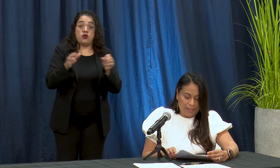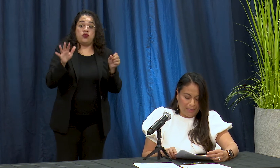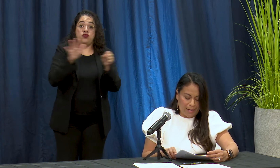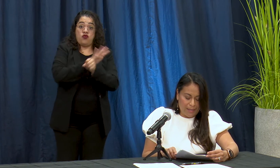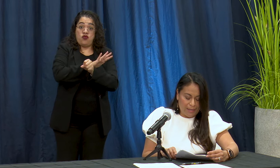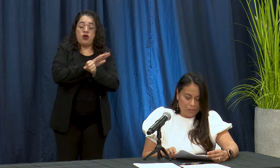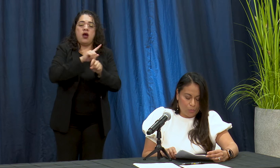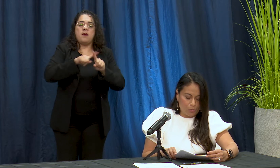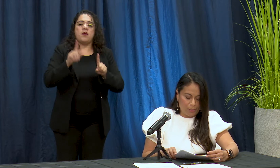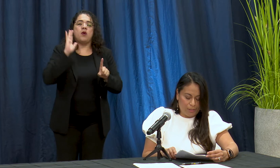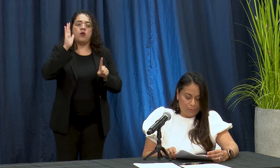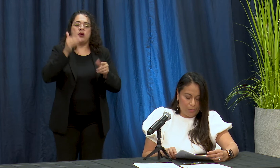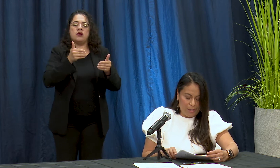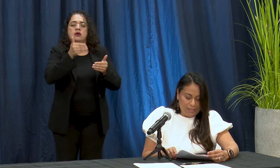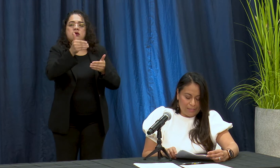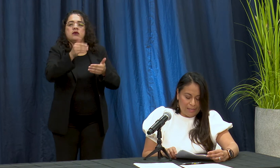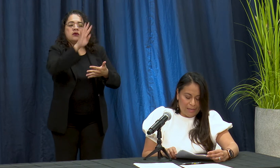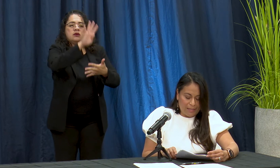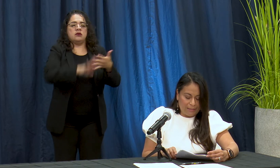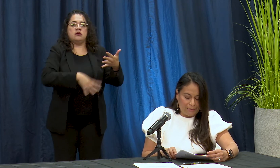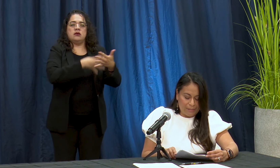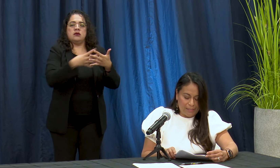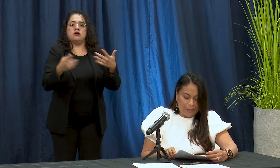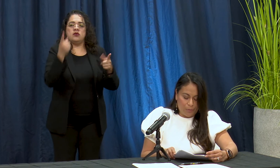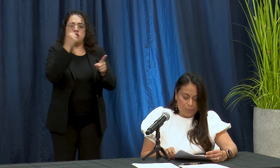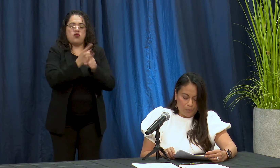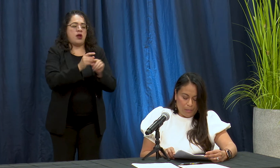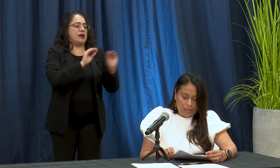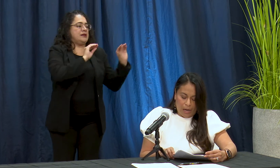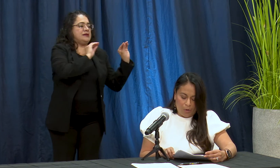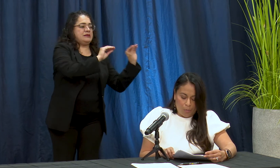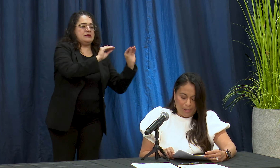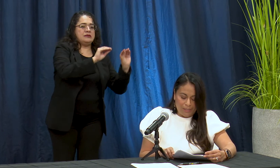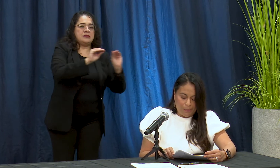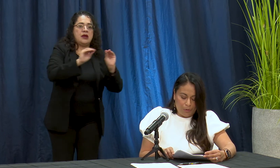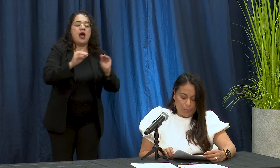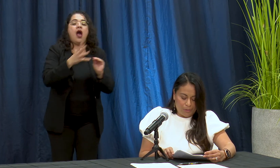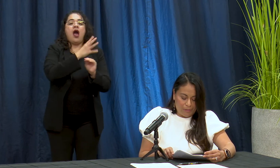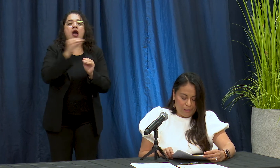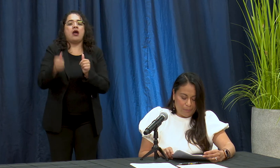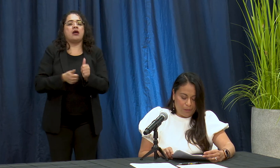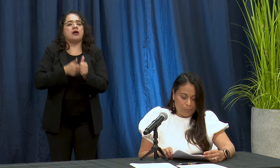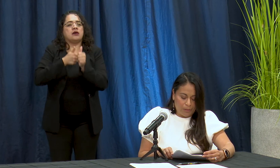que cada caso positivo saya entrevista dou a lo mas rapido posible para tener